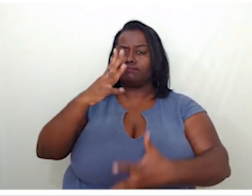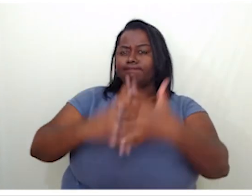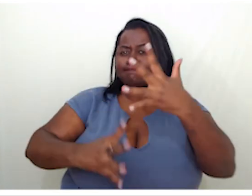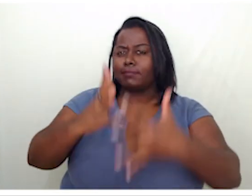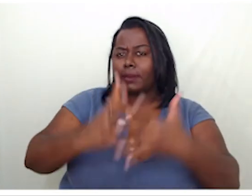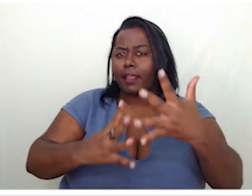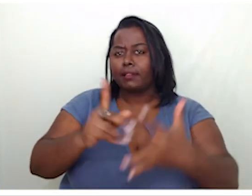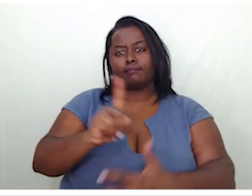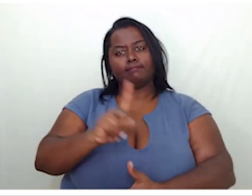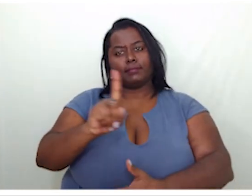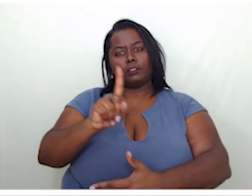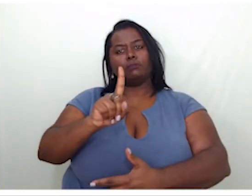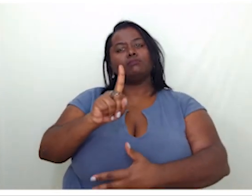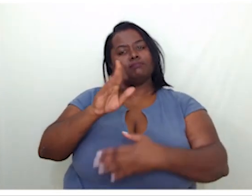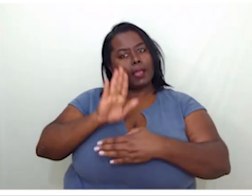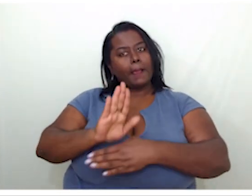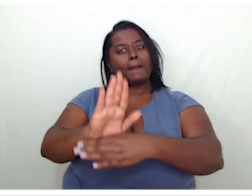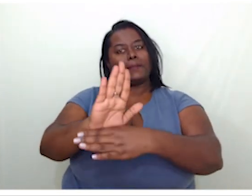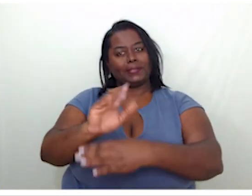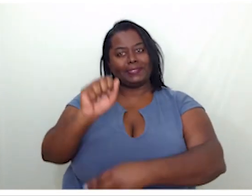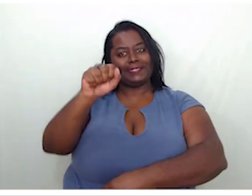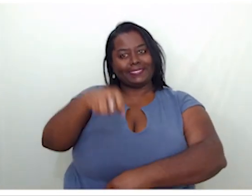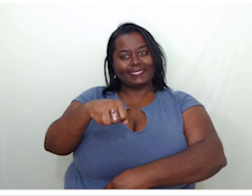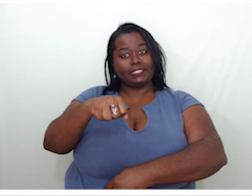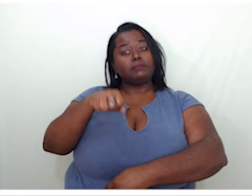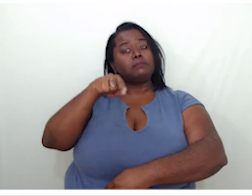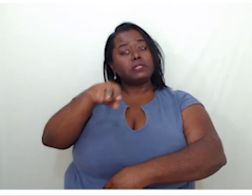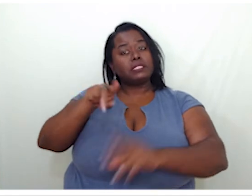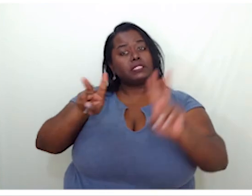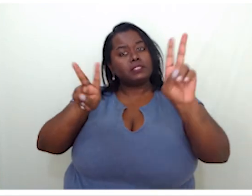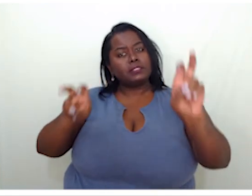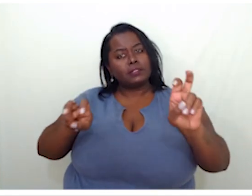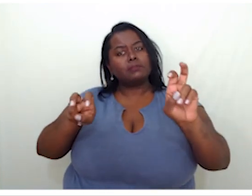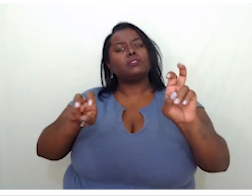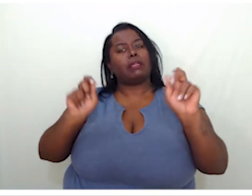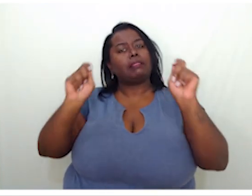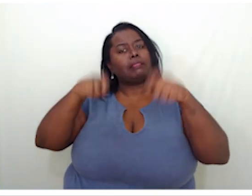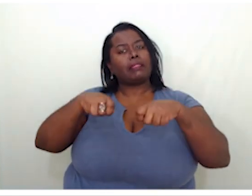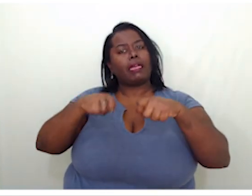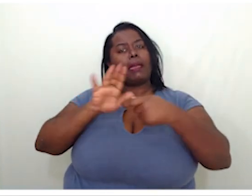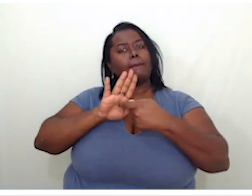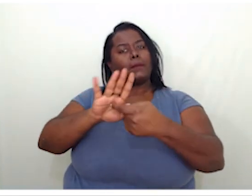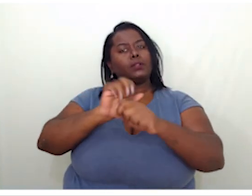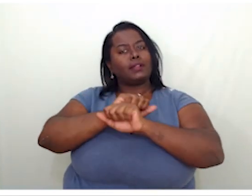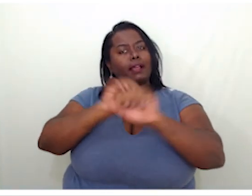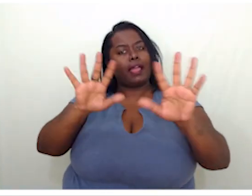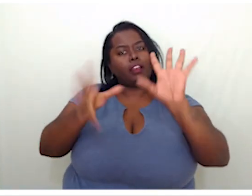Los estudiantes evalúan, valoran, seleccionan y rechazan las posibilidades de su propia manera